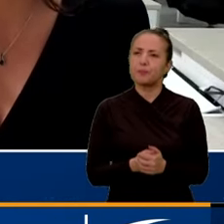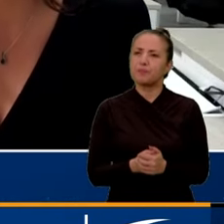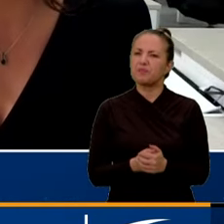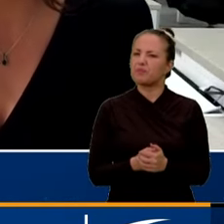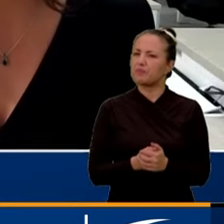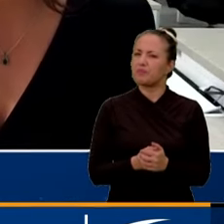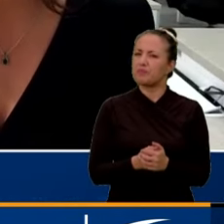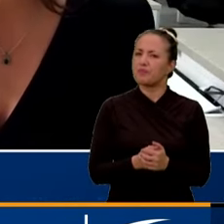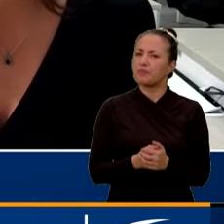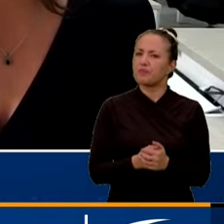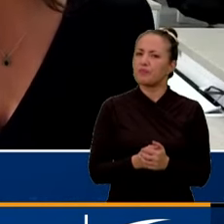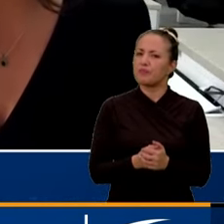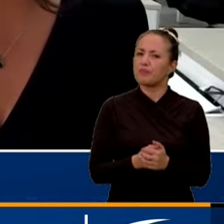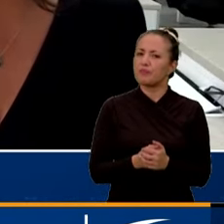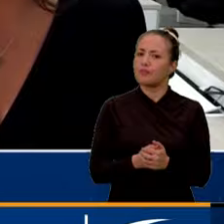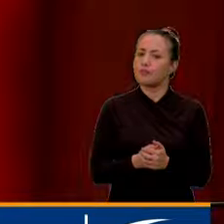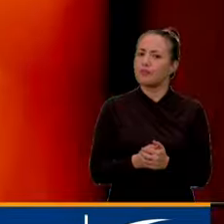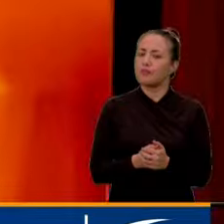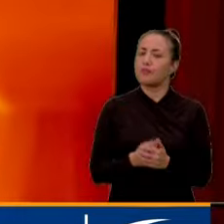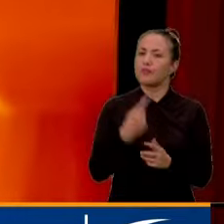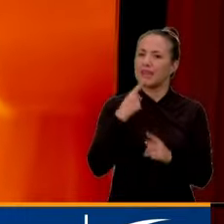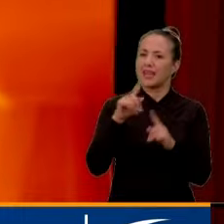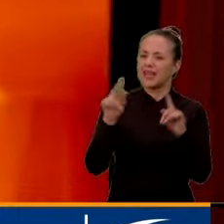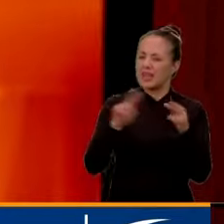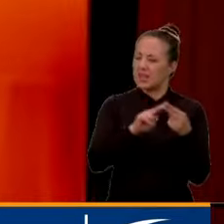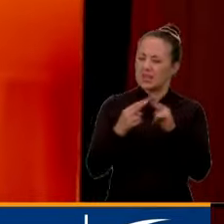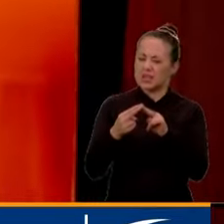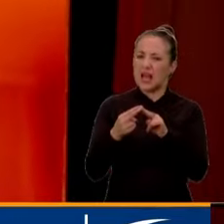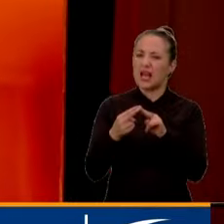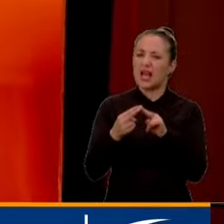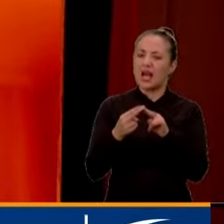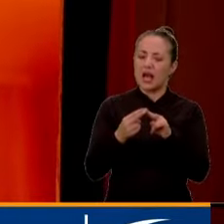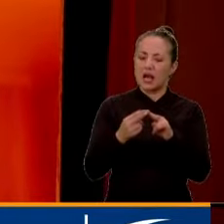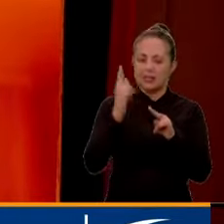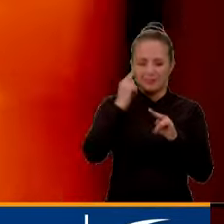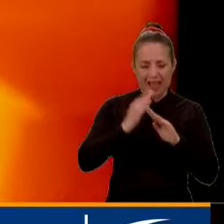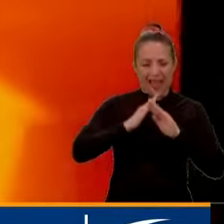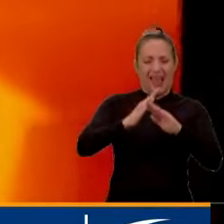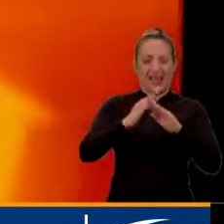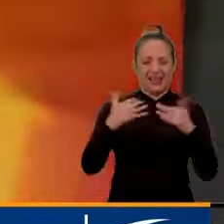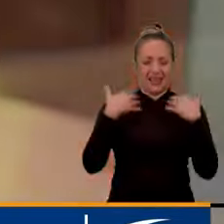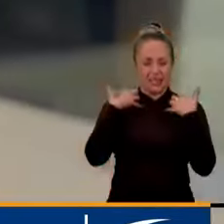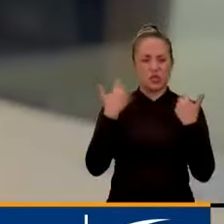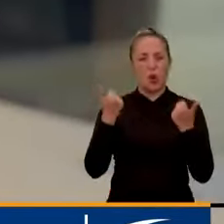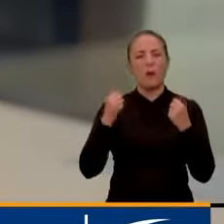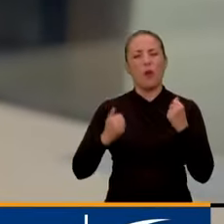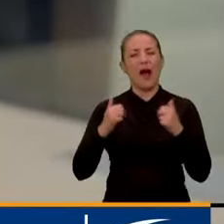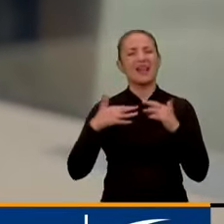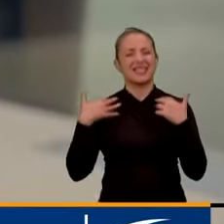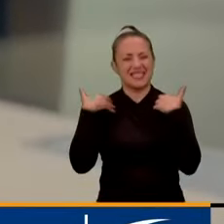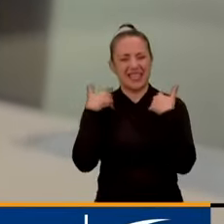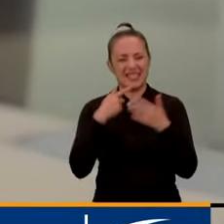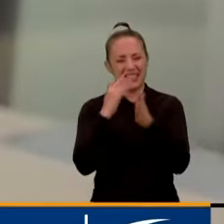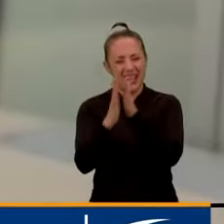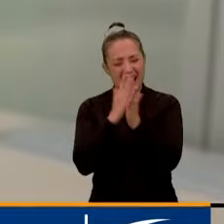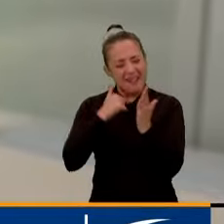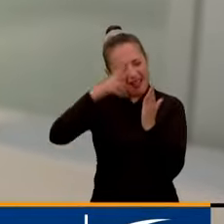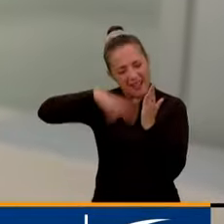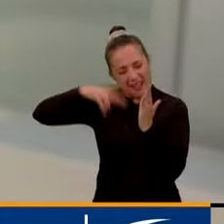))) quiero comenzar por preguntarle ya con la bienvenida, doctor Carlos, ¿qué